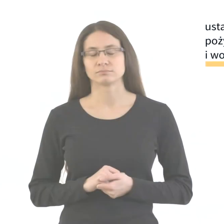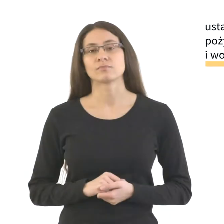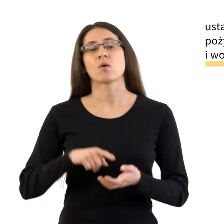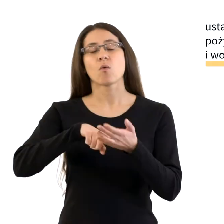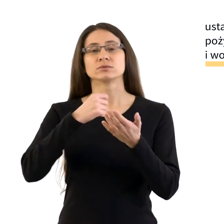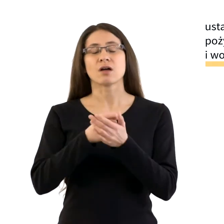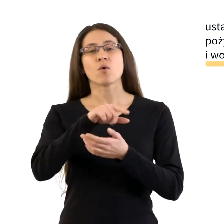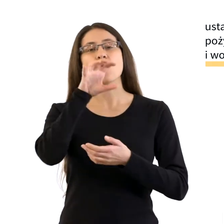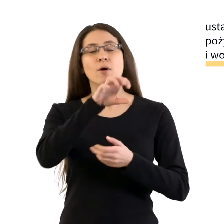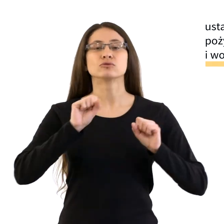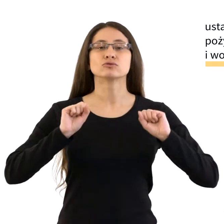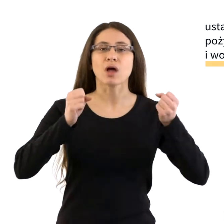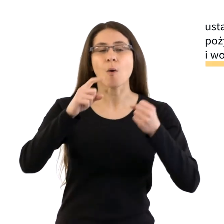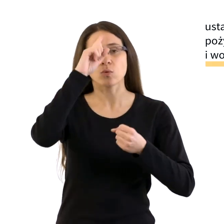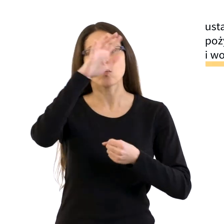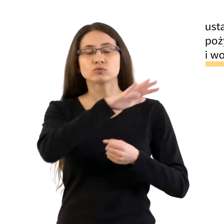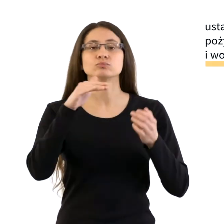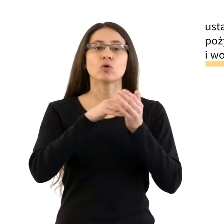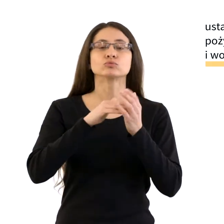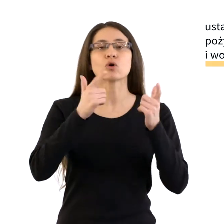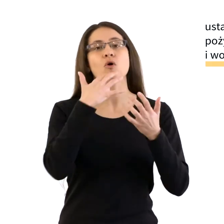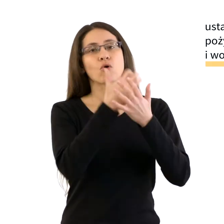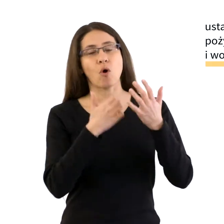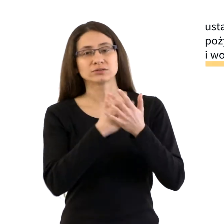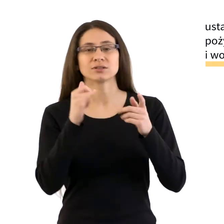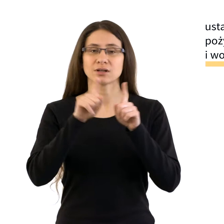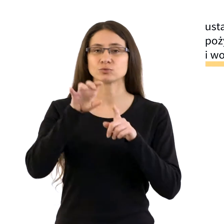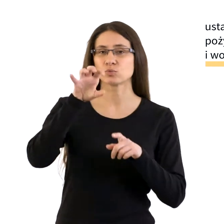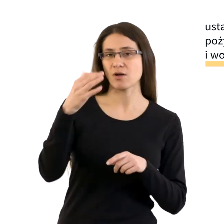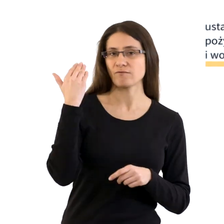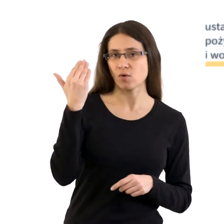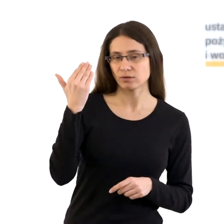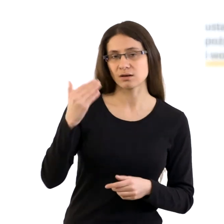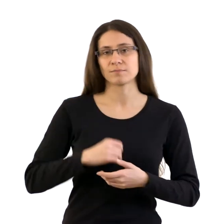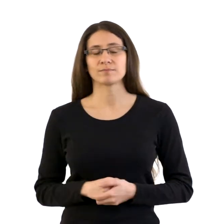Ustawa o działalności pożytku publicznego i wolontariacie